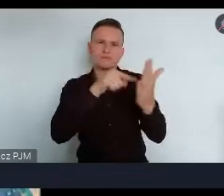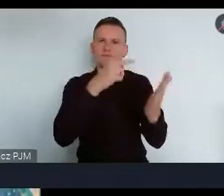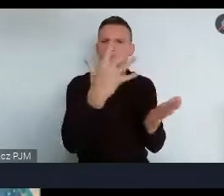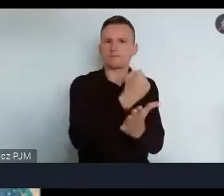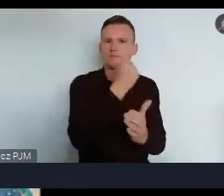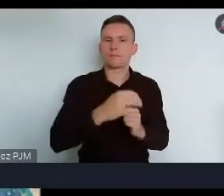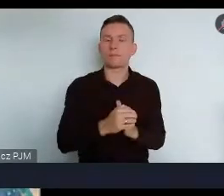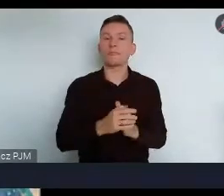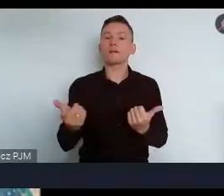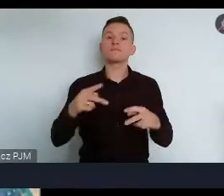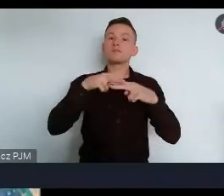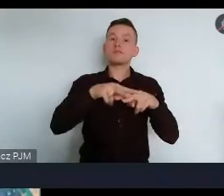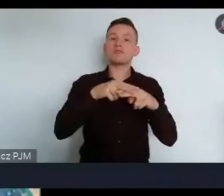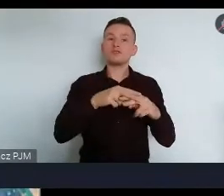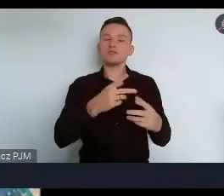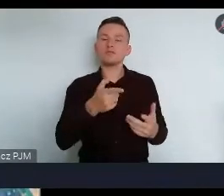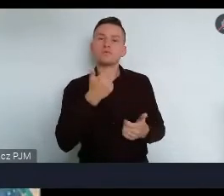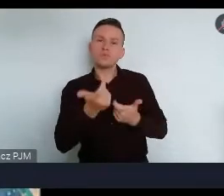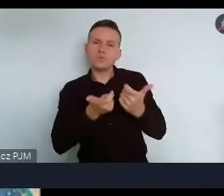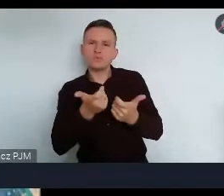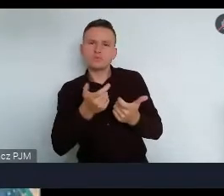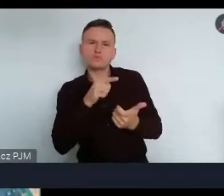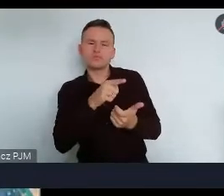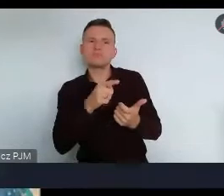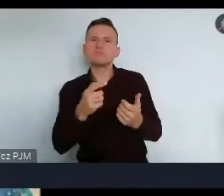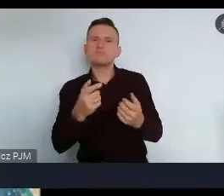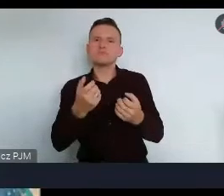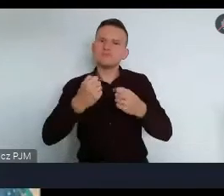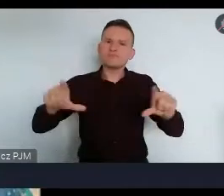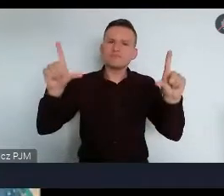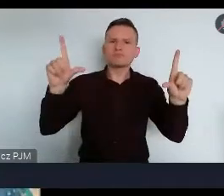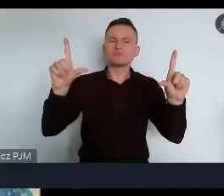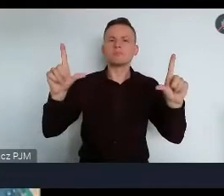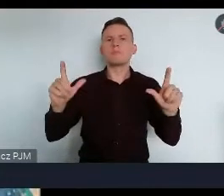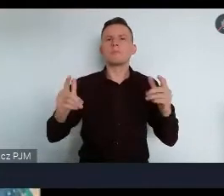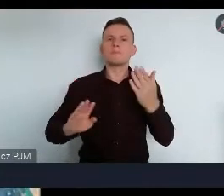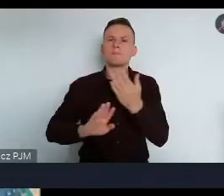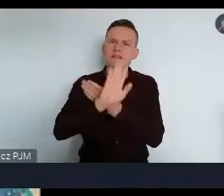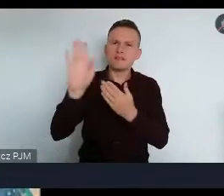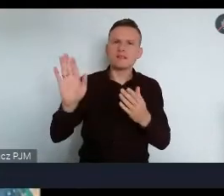i możliwość wykonania wizualnej prezentacji bardzo dobrze sprawdzają się jako dokumenty pomocnicze